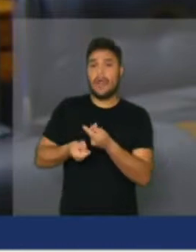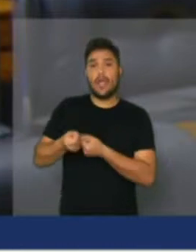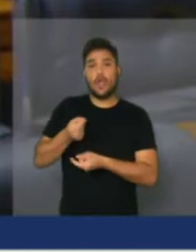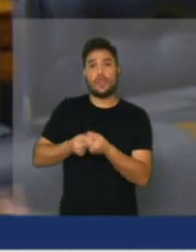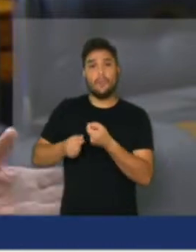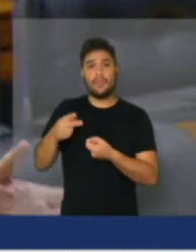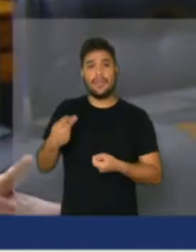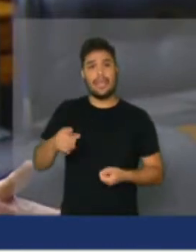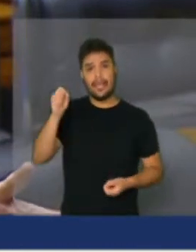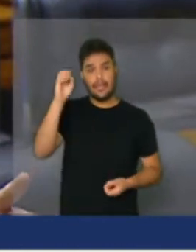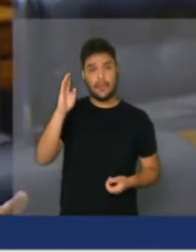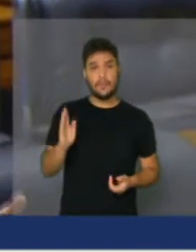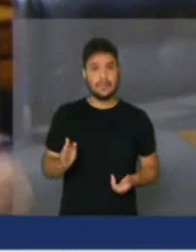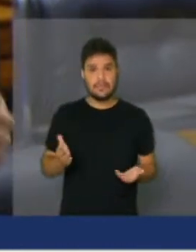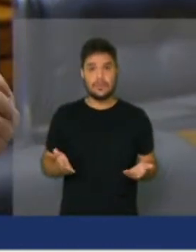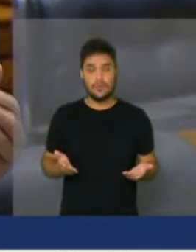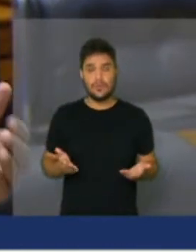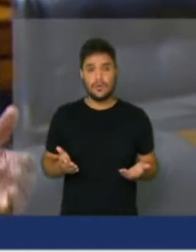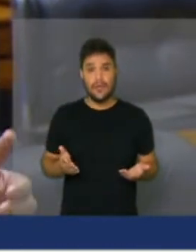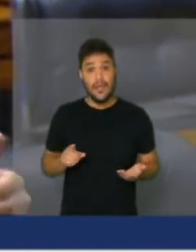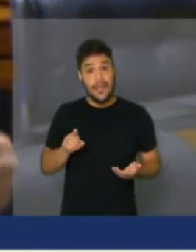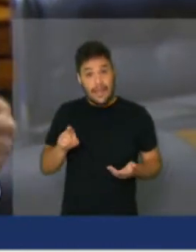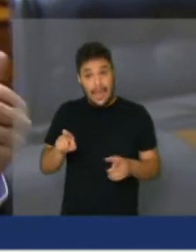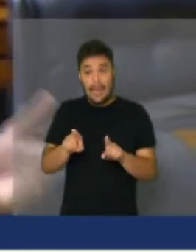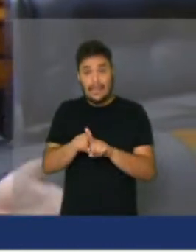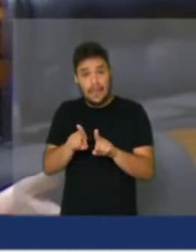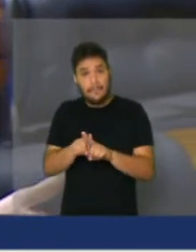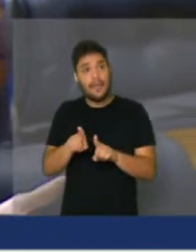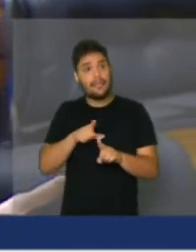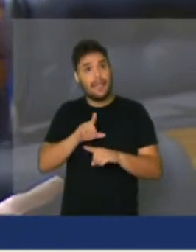PAÍS, E AO MESMO TEMPO, É BENEFICIÁRIO DESSA POLÍTICA, ENTÃO EU ACHO QUE SERIA IMPORTANTE, DEPUTADO RICARDO